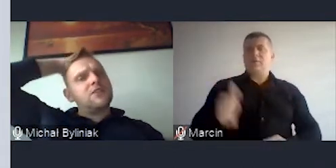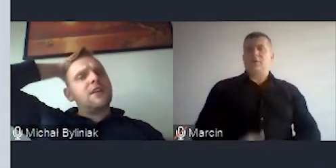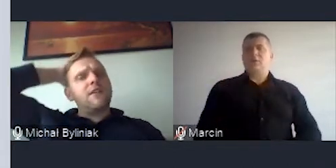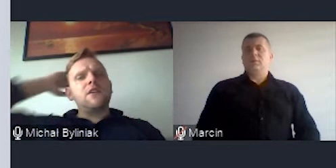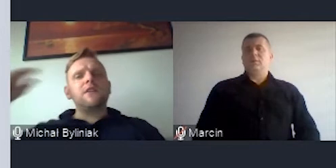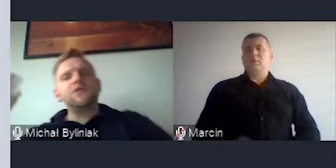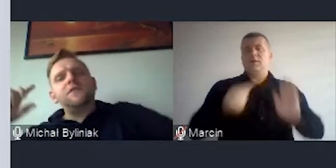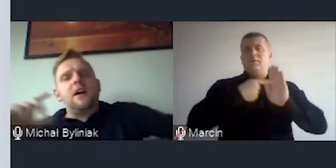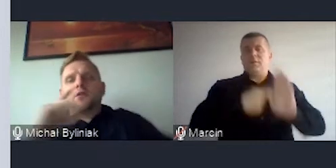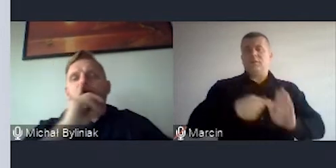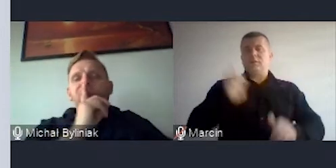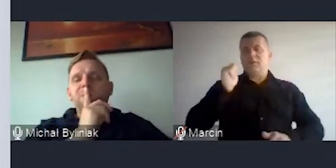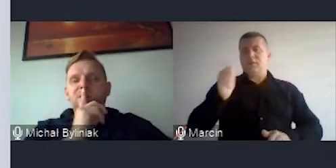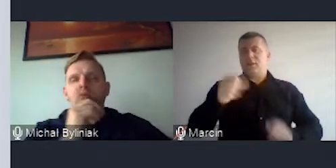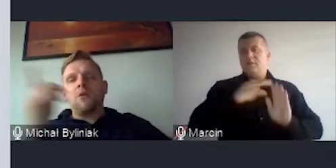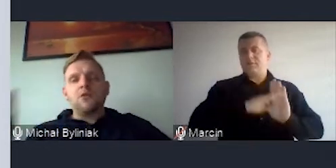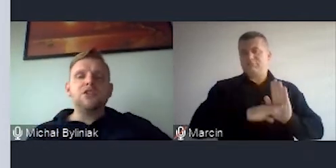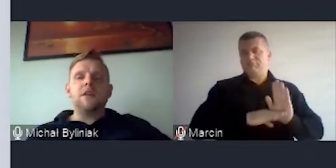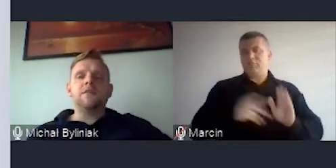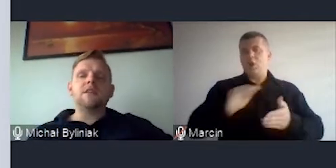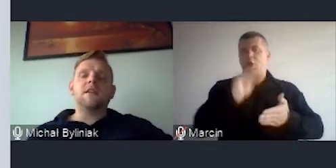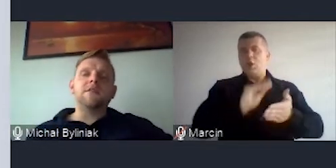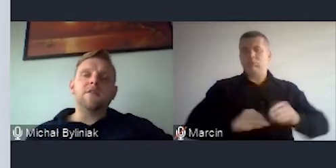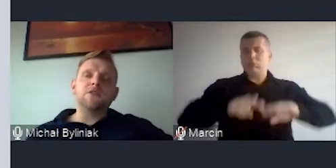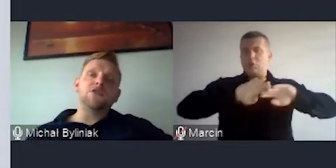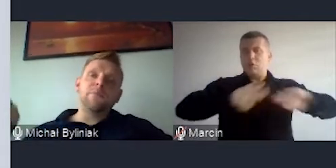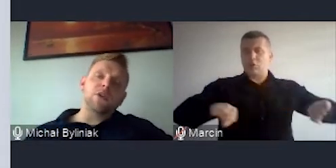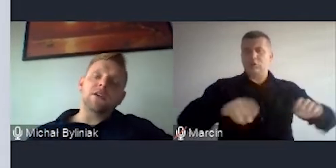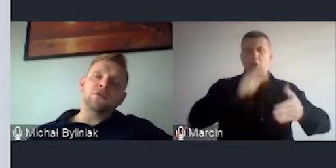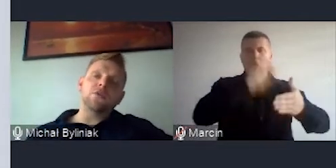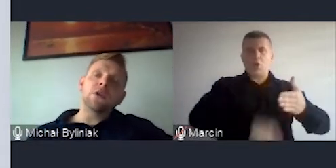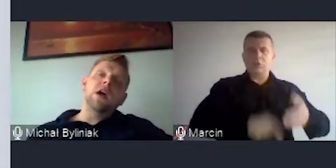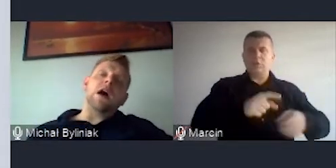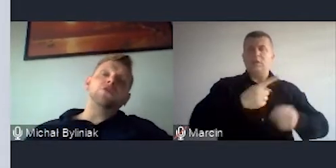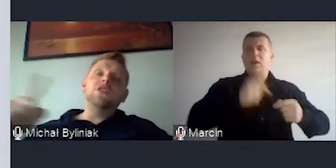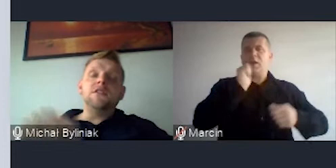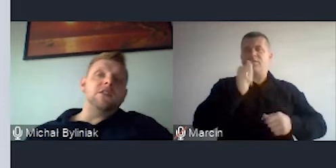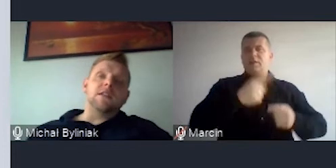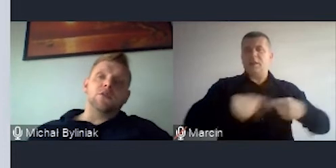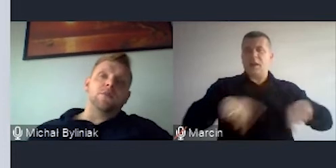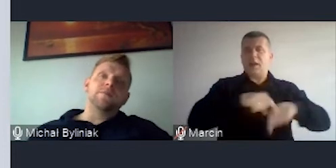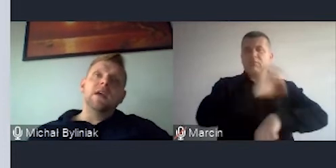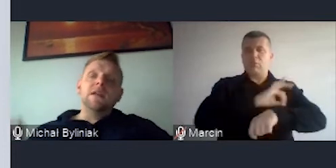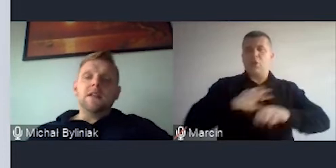Wytyczne kwalifikowalności wydatków opisują oddzielnie ocenę kwalifikowalności projektu a oddzielnie wydatków.